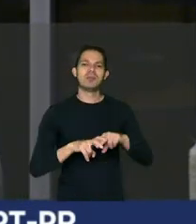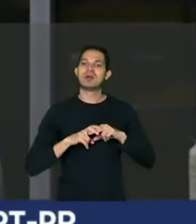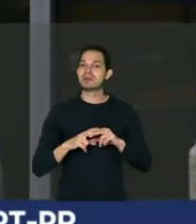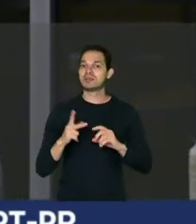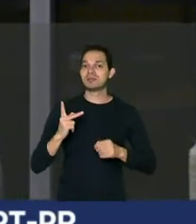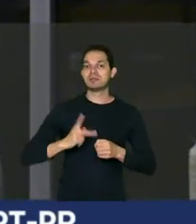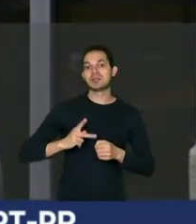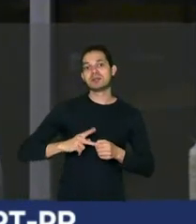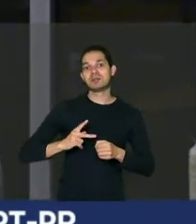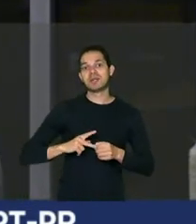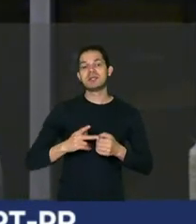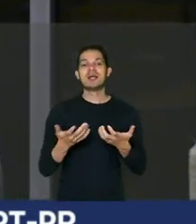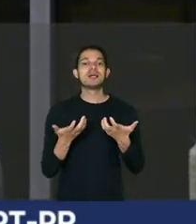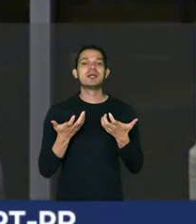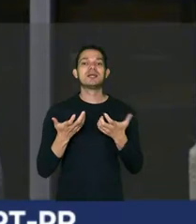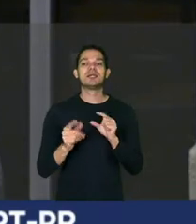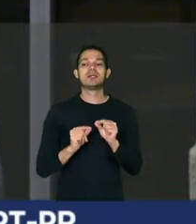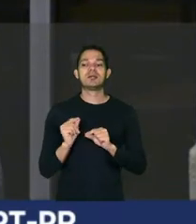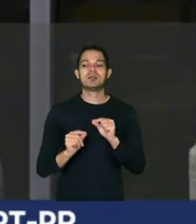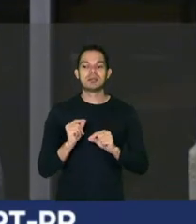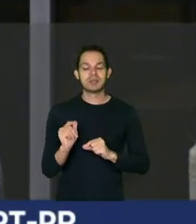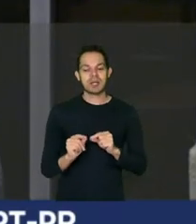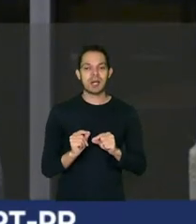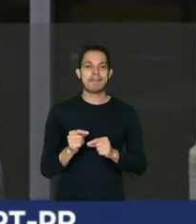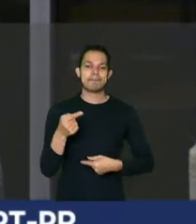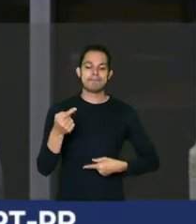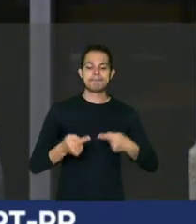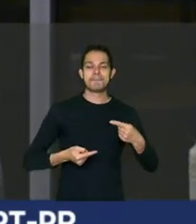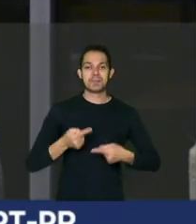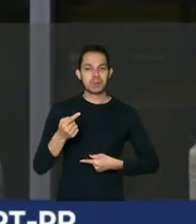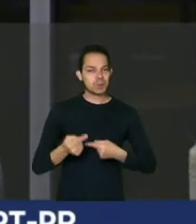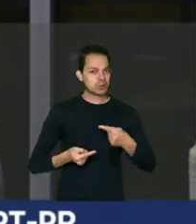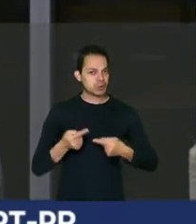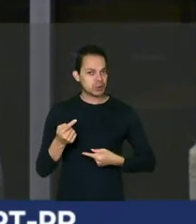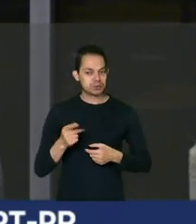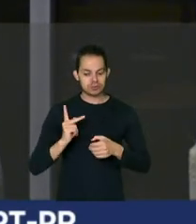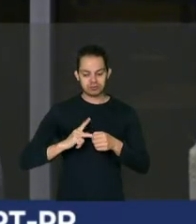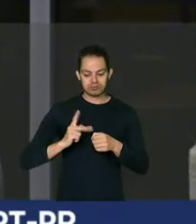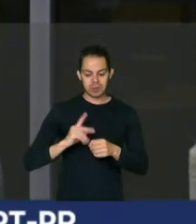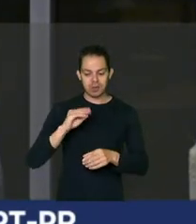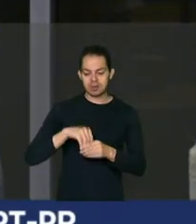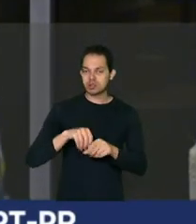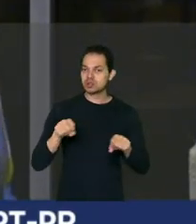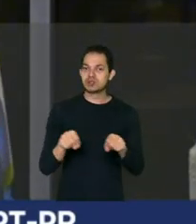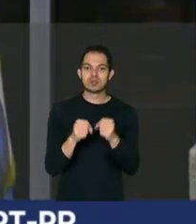EM CIMA DA PETROBRAS. ELES QUERIAM EXATAMENTE DESTRUIR A POLÍTICA QUE FAZÍAMOS NA PETROBRAS QUE É GARANTIR